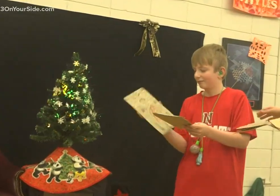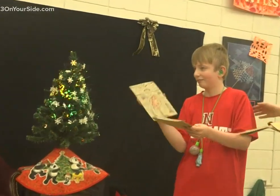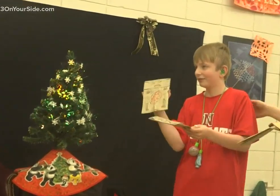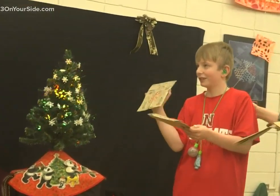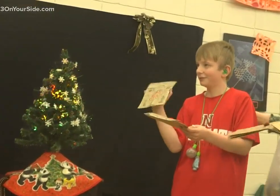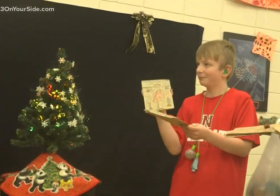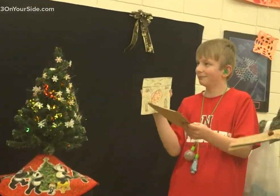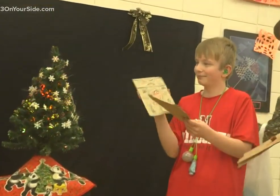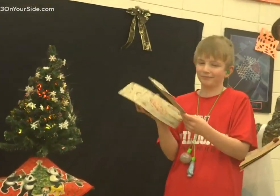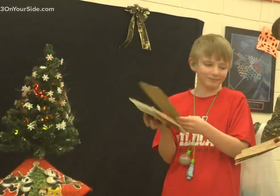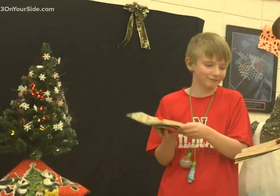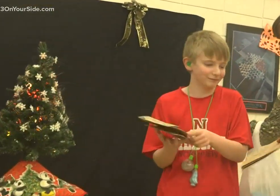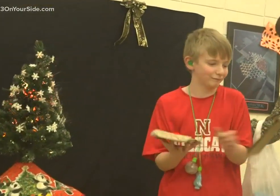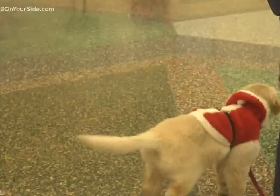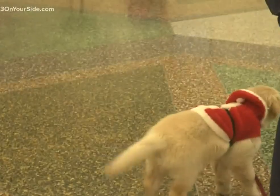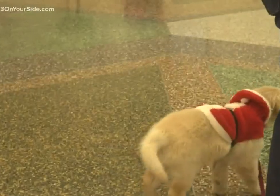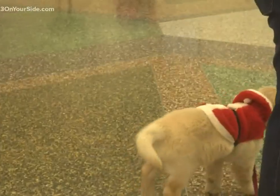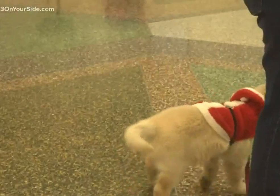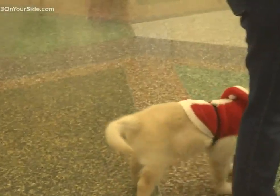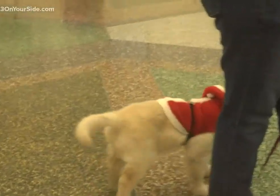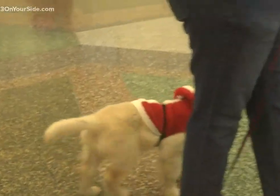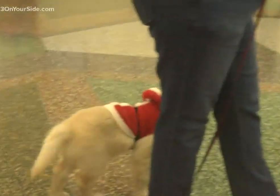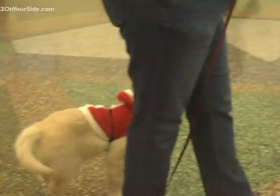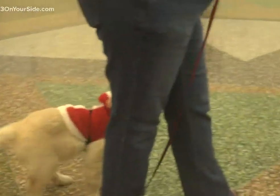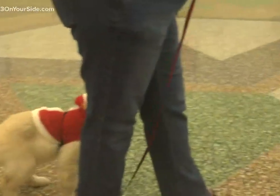PICTURES WITH SANTA AND FRIENDS. 4@THE DEAF AND HARD OF HEARING SERVICES PICTURES WITH SANTA AND FRIENDS. 4@THE DEAF AND HARD OF HEARING SERVICES ORGANIZATION FRIENDS. 4@THE DEAF AND HARD OF HEARING SERVICES ORGANIZATION FRIENDS. 4@THE DEAF AND HARD OF HEARING SERVICES ORGANIZATION BASED FRIENDS. 4@THE DEAF AND HARD OF HEARING SERVICES ORGANIZATION BASED IN FRIENDS. 4@THE DEAF AND HARD OF HEARING SERVICES ORGANIZATION BASED IN GRAND FRIENDS. 4@THE DEAF AND HARD OF HEARING SERVICES ORGANIZATION BASED IN GRAND RAPIDS FRIENDS. 4@THE DEAF AND HARD OF HEARING SERVICES ORGANIZATION BASED IN GRAND RAPIDS HOSTED HEARING SERVICES ORGANIZATION BASED IN GRAND RAPIDS HOSTED HEARING SERVICES ORGANIZATION BASED IN GRAND RAPIDS HOSTED THIS HEARING SERVICES ORGANIZATION BASED IN GRAND RAPIDS HOSTED THIS 4@EVENT.